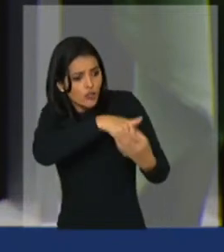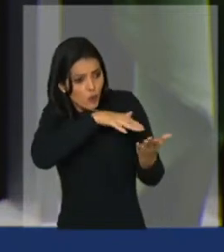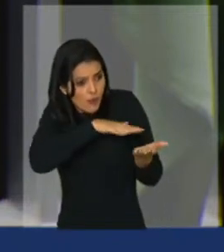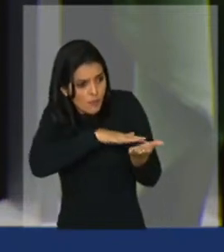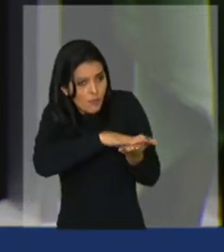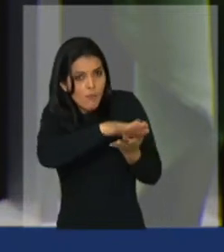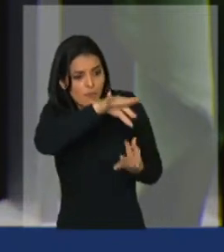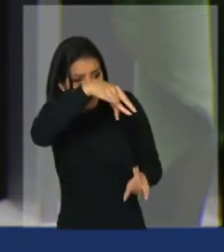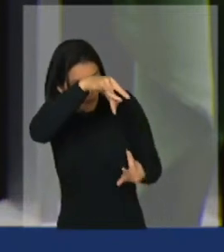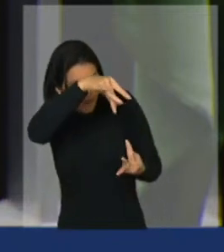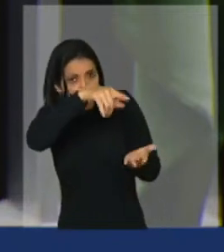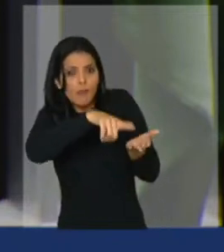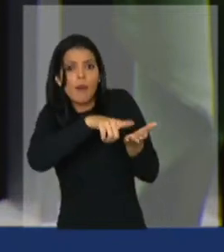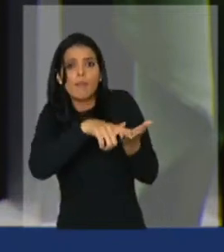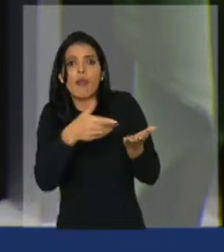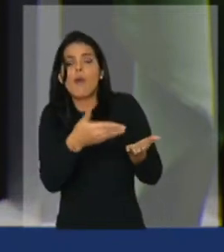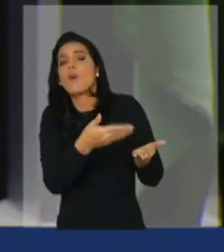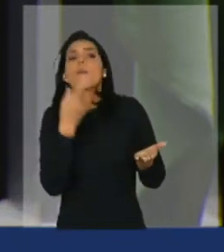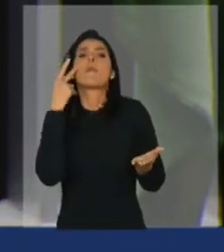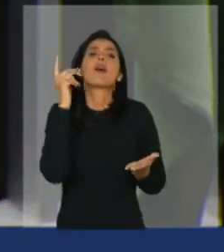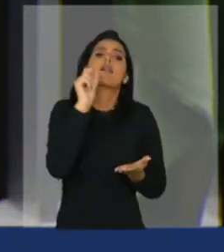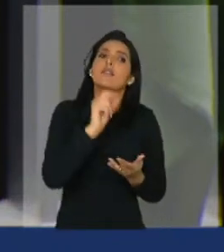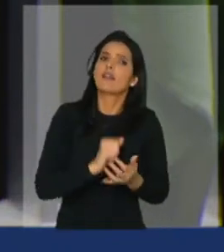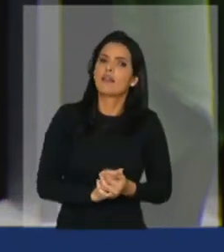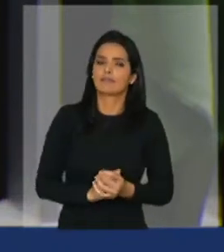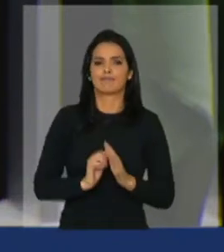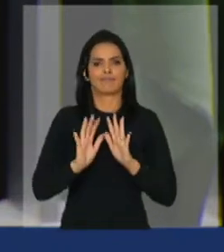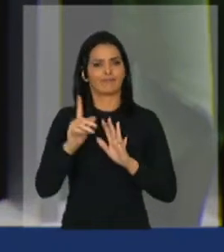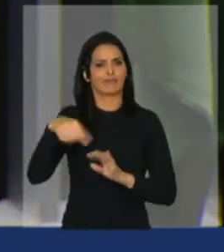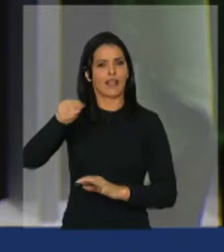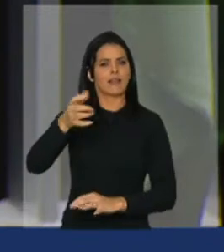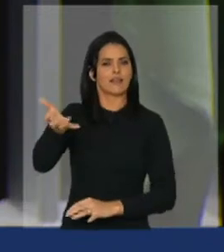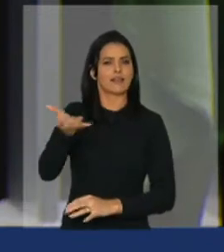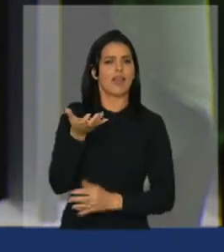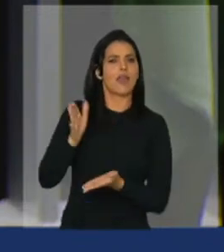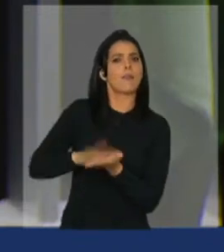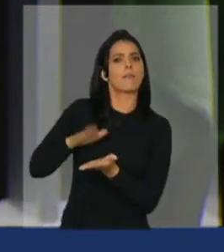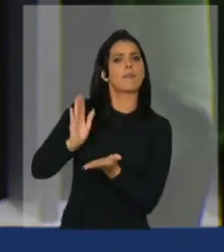NÃO, ELES QUEREM É COLOCAR NA MÃO DE CADA UM, COMO FAZEM, E... NA MESA, AS